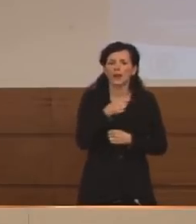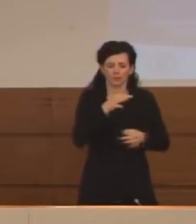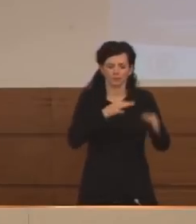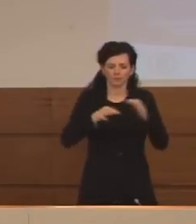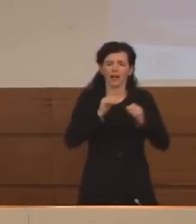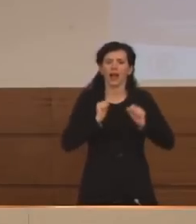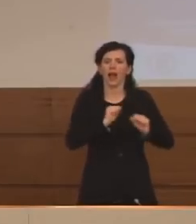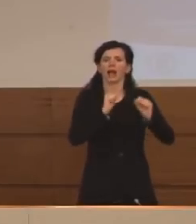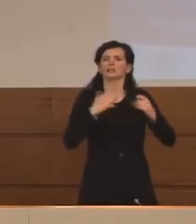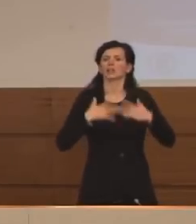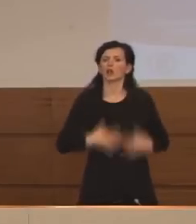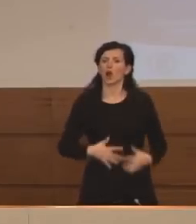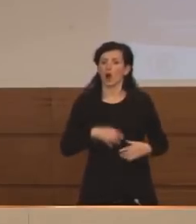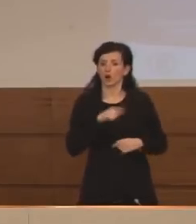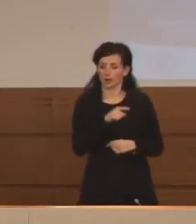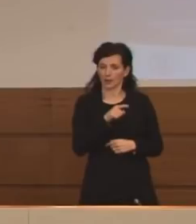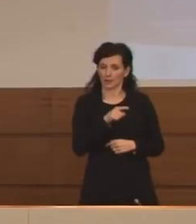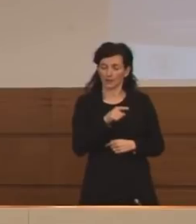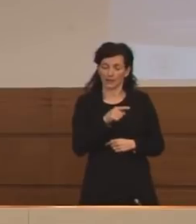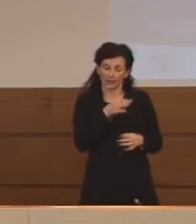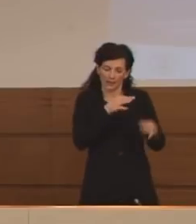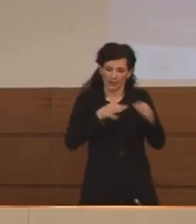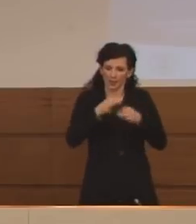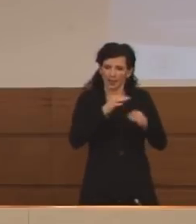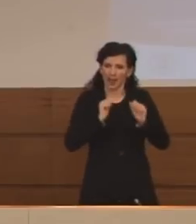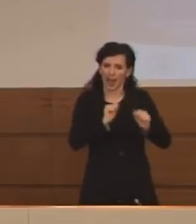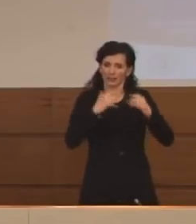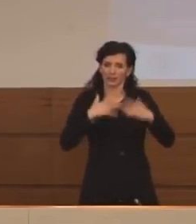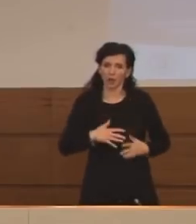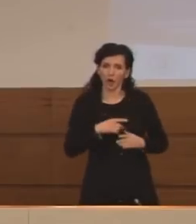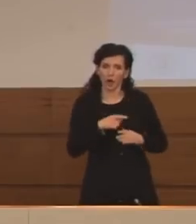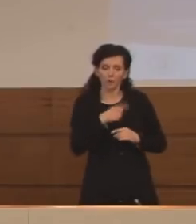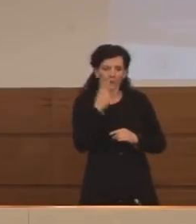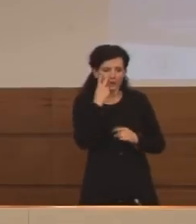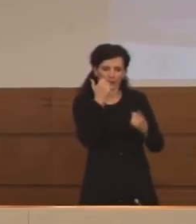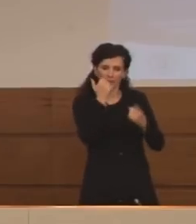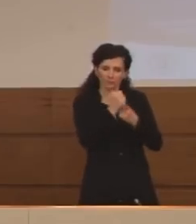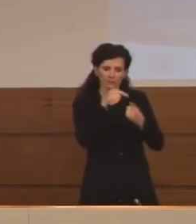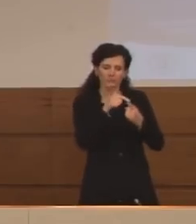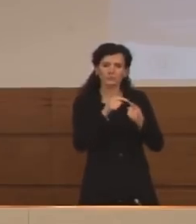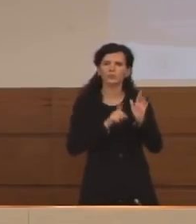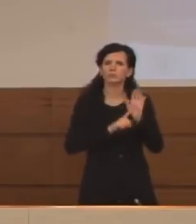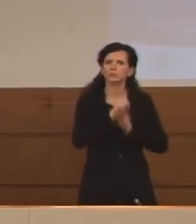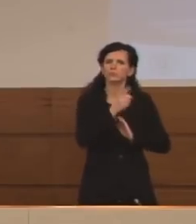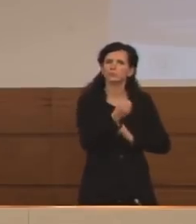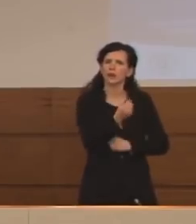Questi anticorpi però non compaiono subito, quando c'è linfezione, ma dopo alcuni giorni.